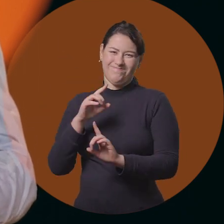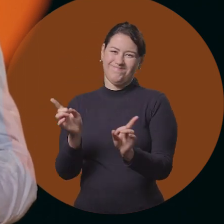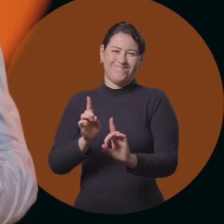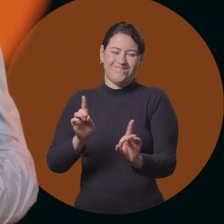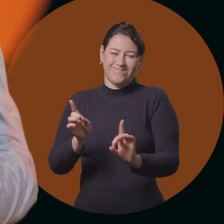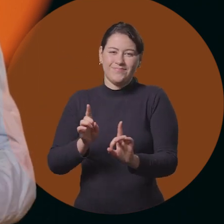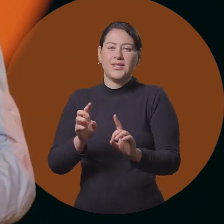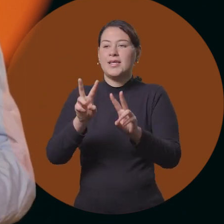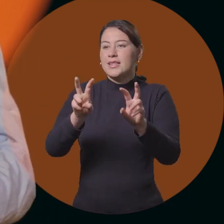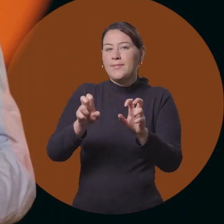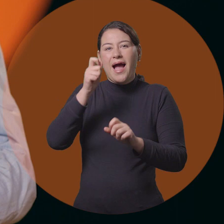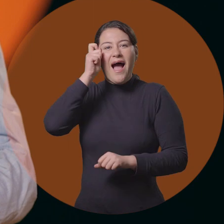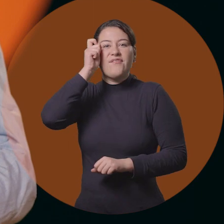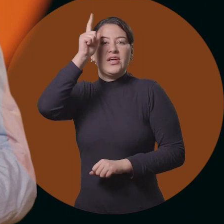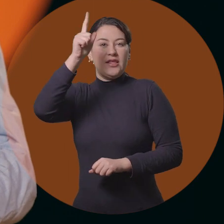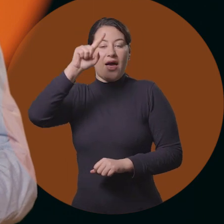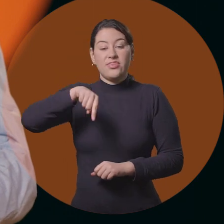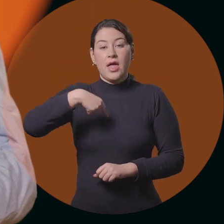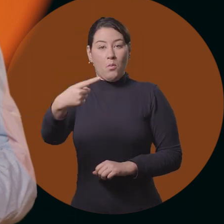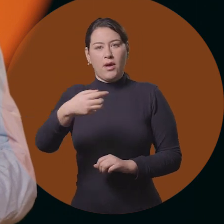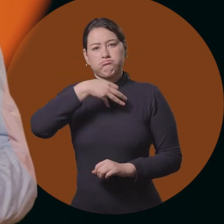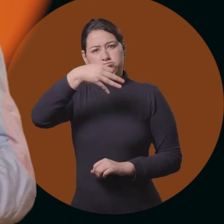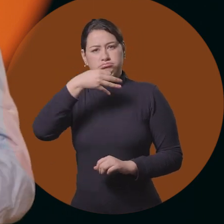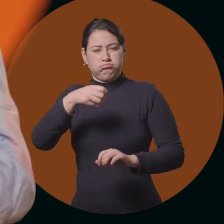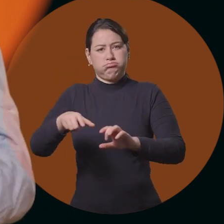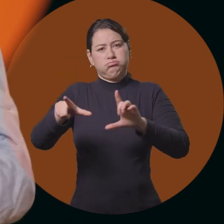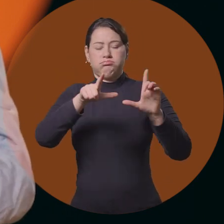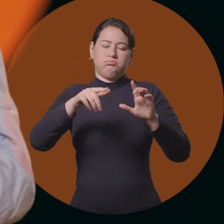Las habilidades de tener que hacer presentaciones vinieron mucho tiempo después.